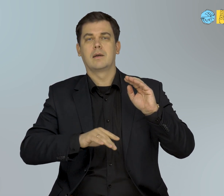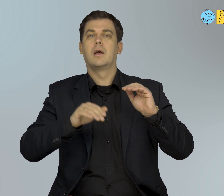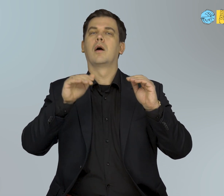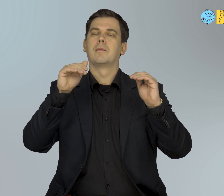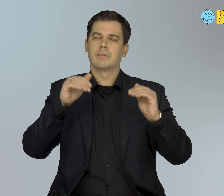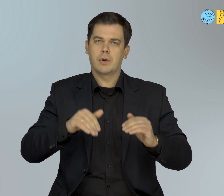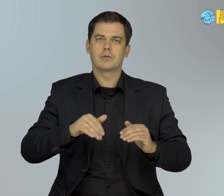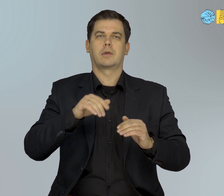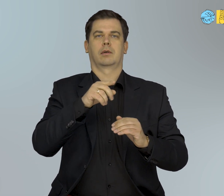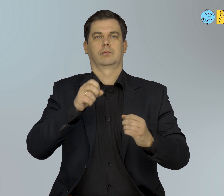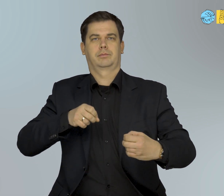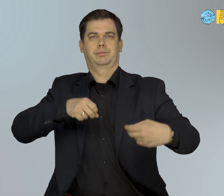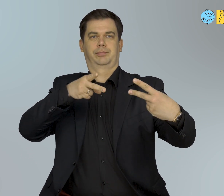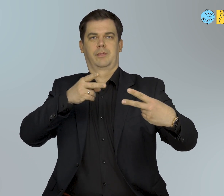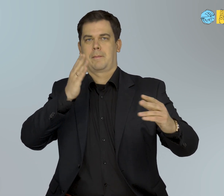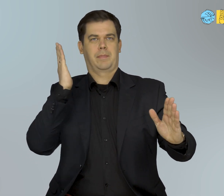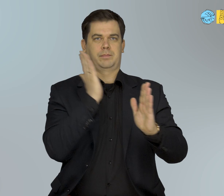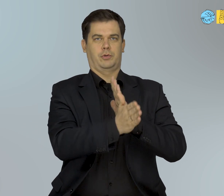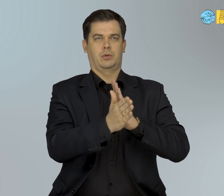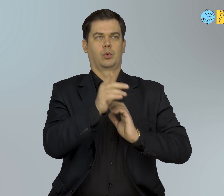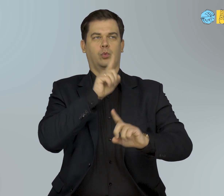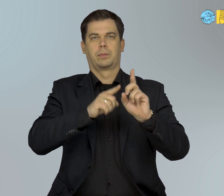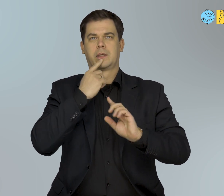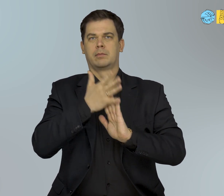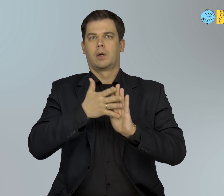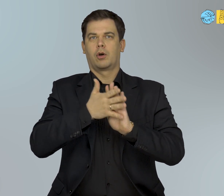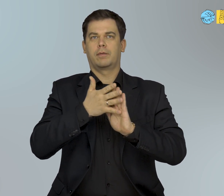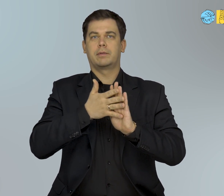za pomocą którego możecie połączyć się z tłumaczem języka migowego